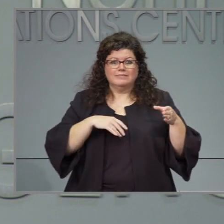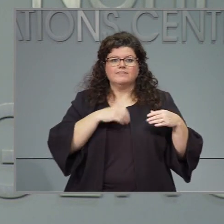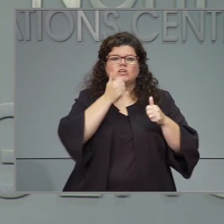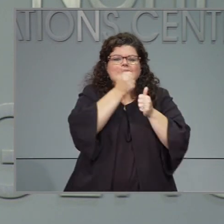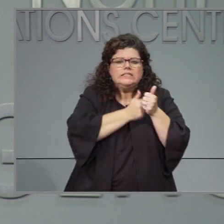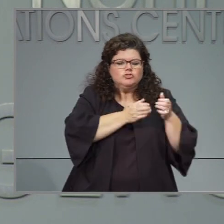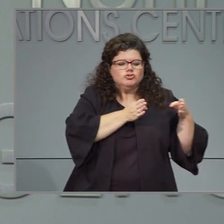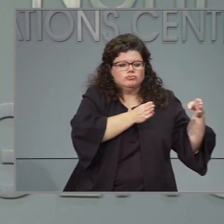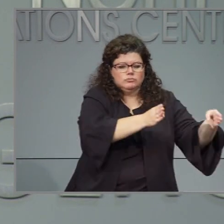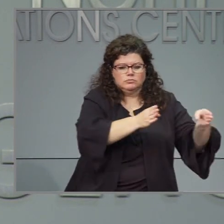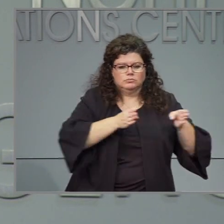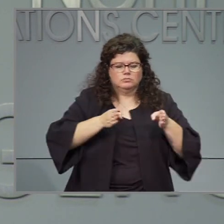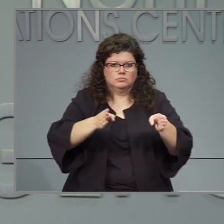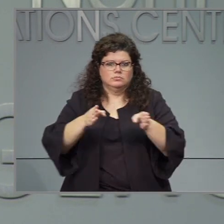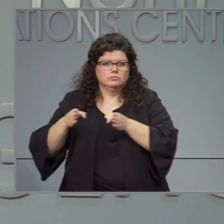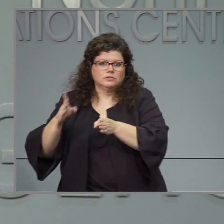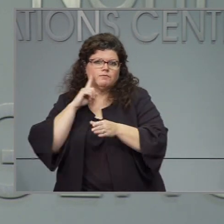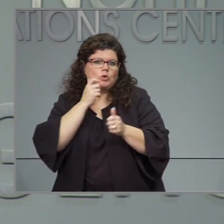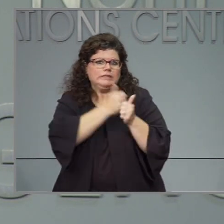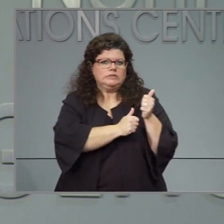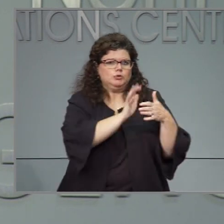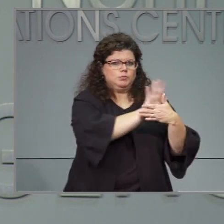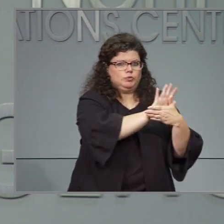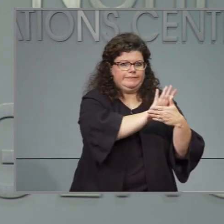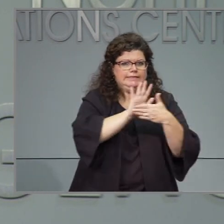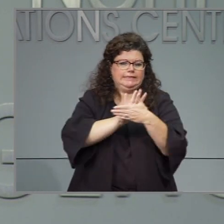Y siempre es cien personas límite, lo que sea menos,